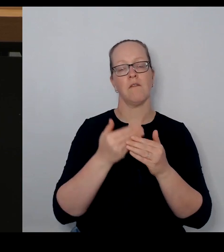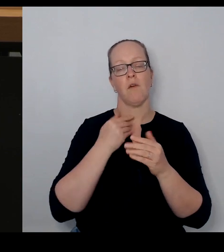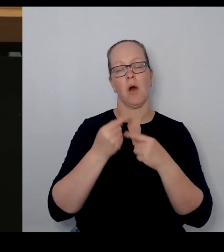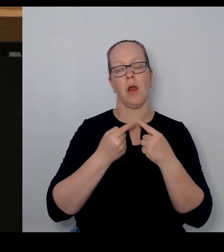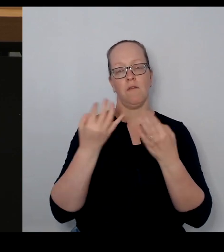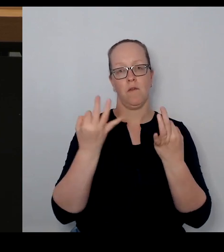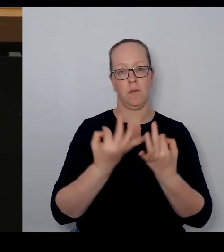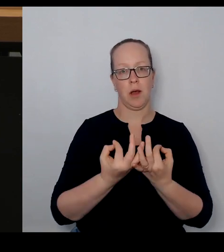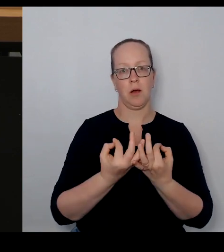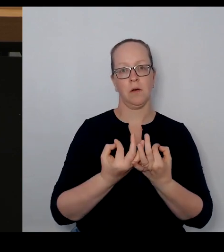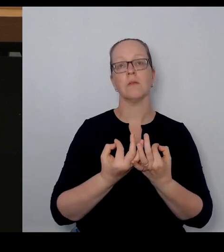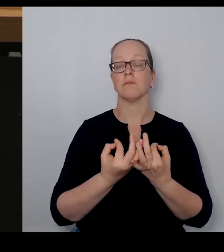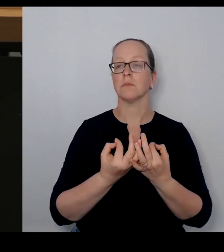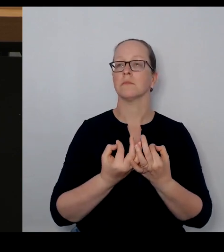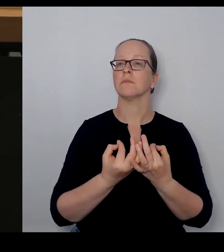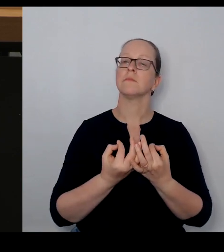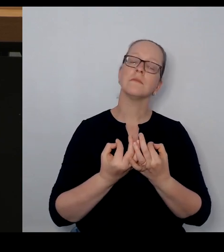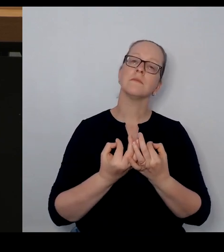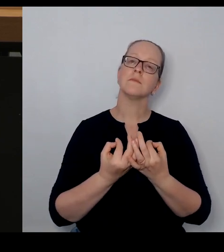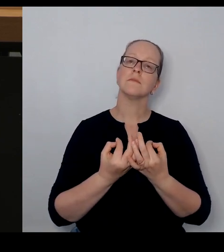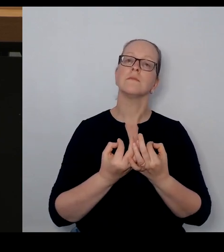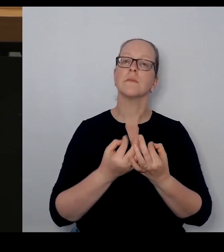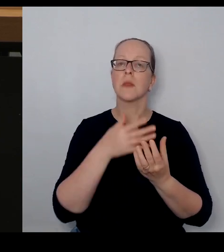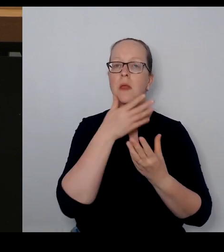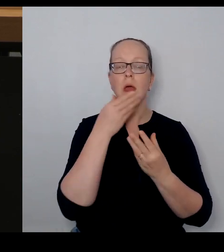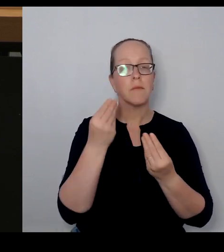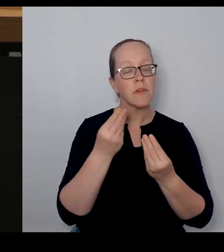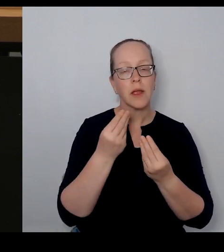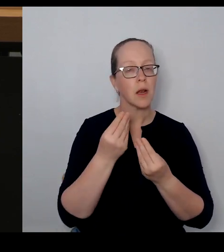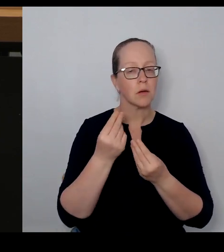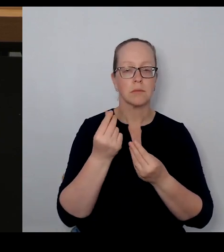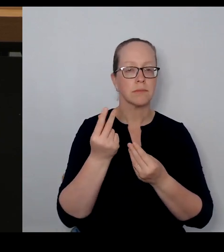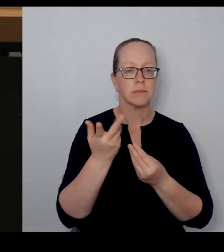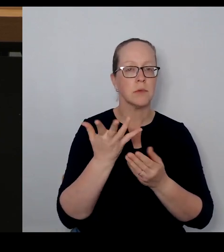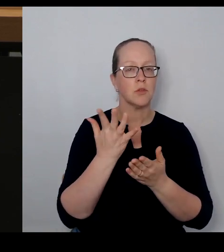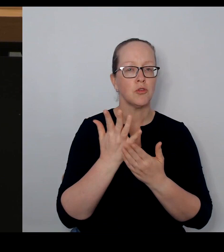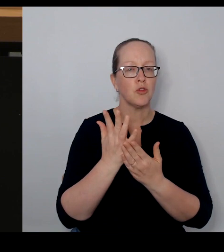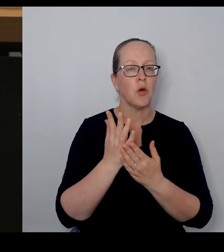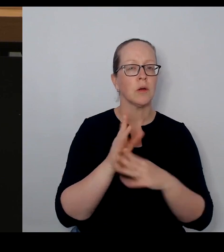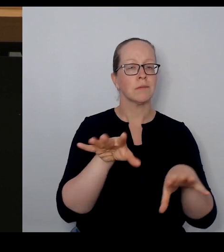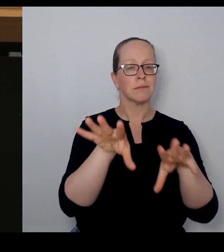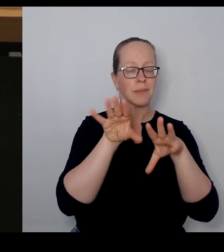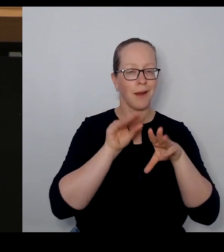dem Weg der Umsetzung ist. Dennoch bleiben genug Baustellen, an denen es zu arbeiten gibt.